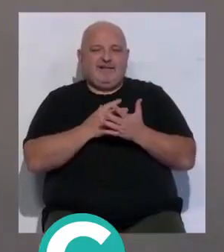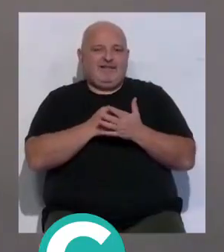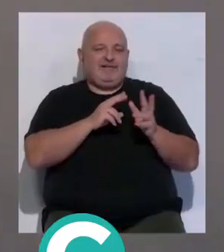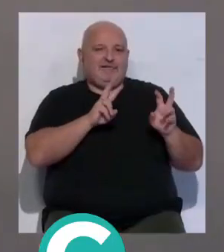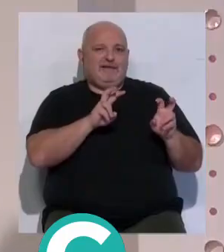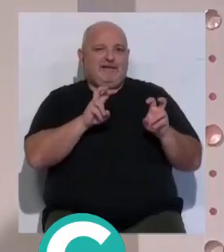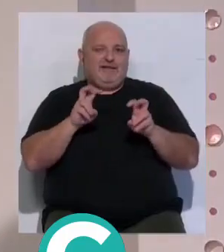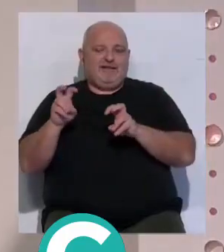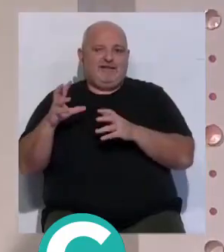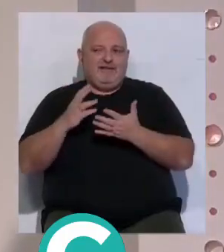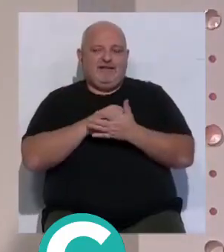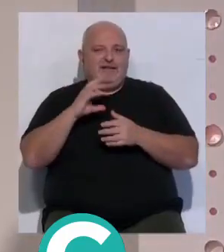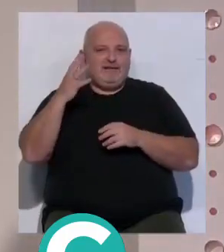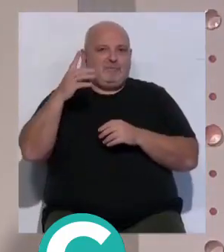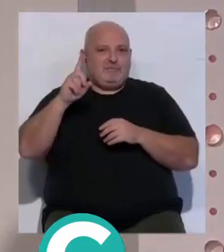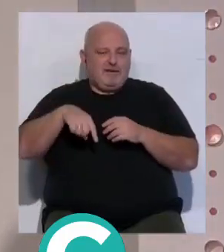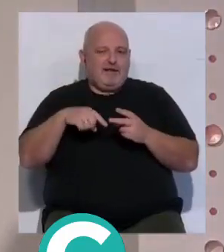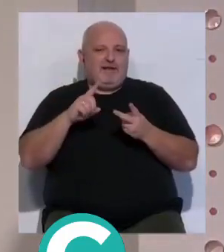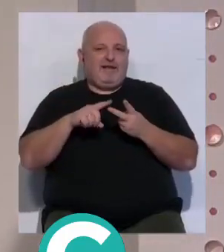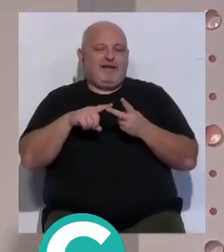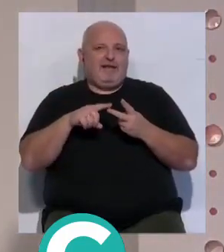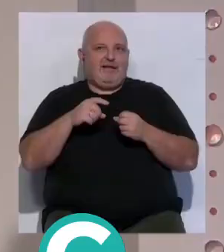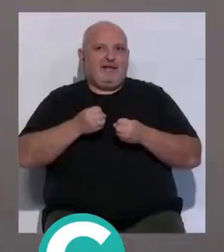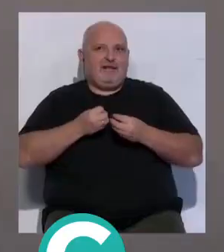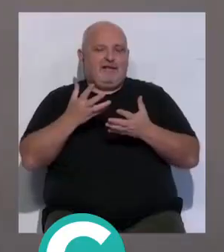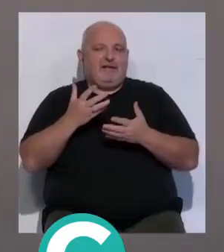palos Sí sí meteorología también tenemos que hablar de ellos y tuvimos meteorología